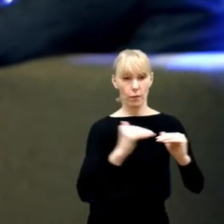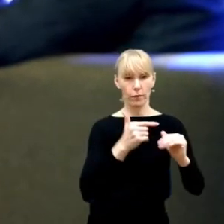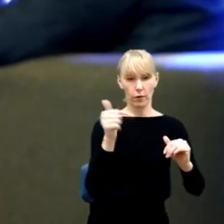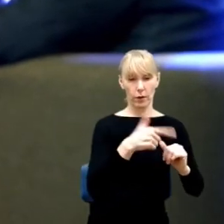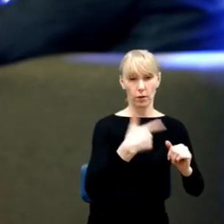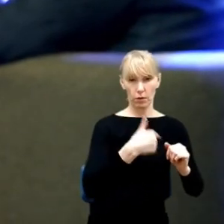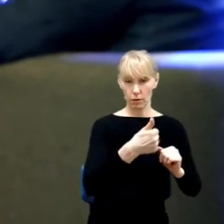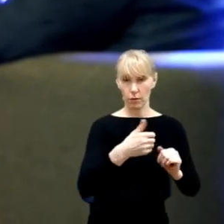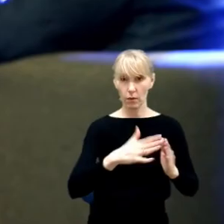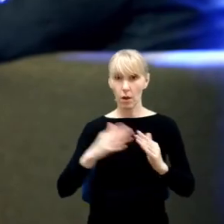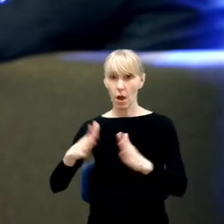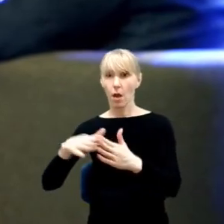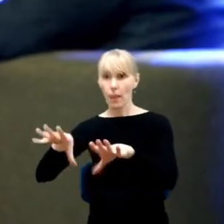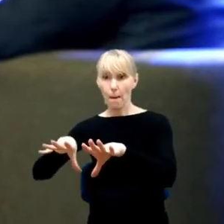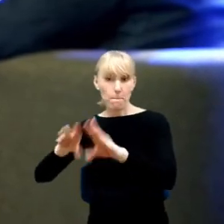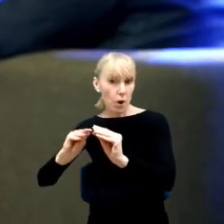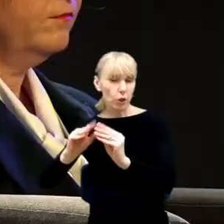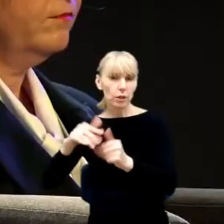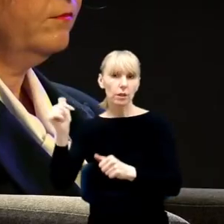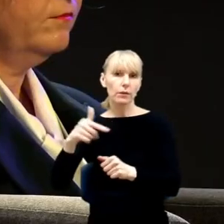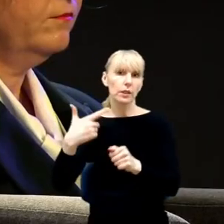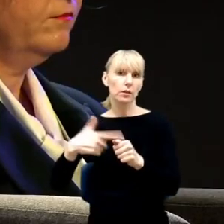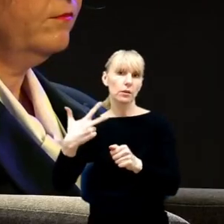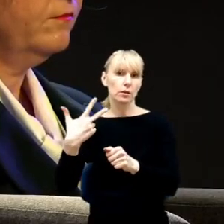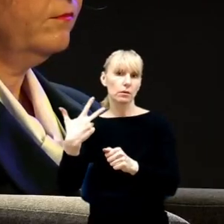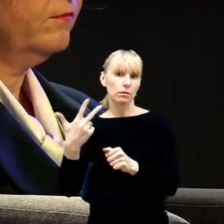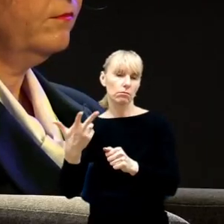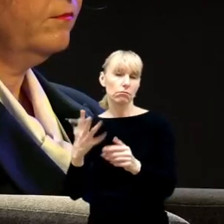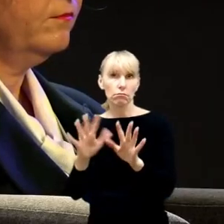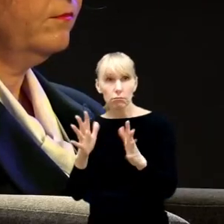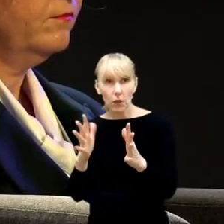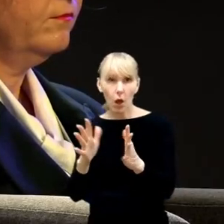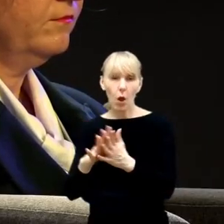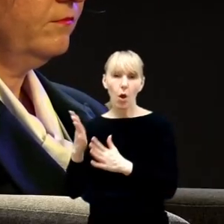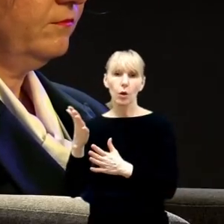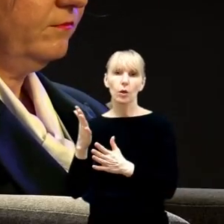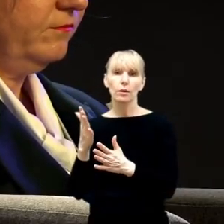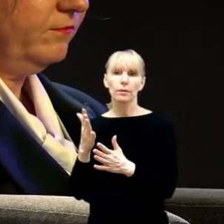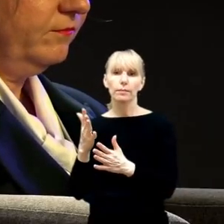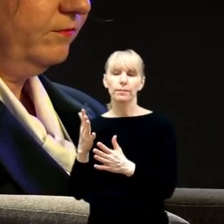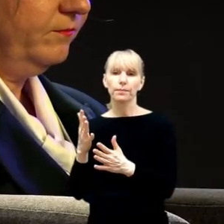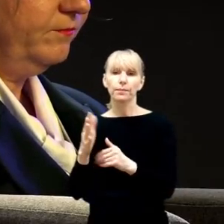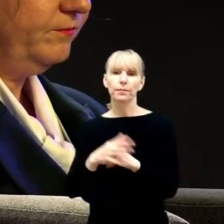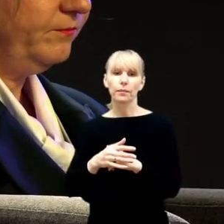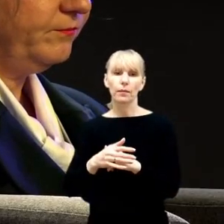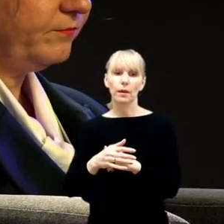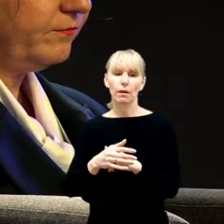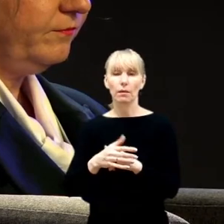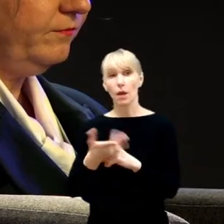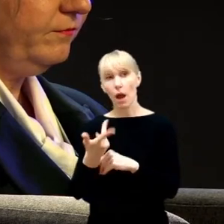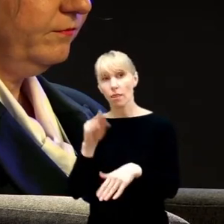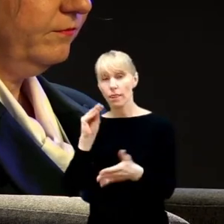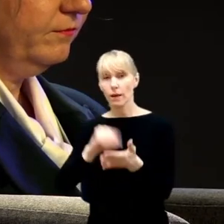a początki, właściwie to już blisko pół roku, doświadczenia czterech miesięcy z tego roku pokazują,